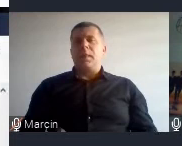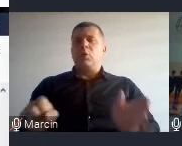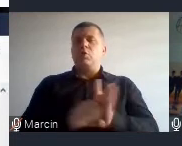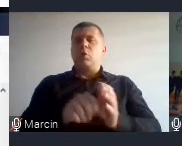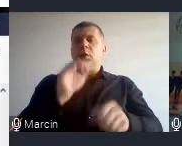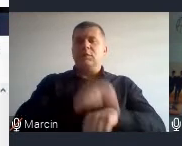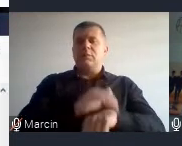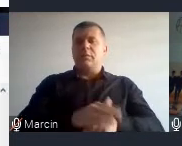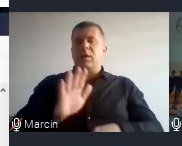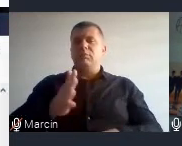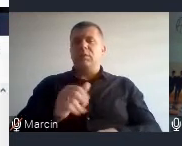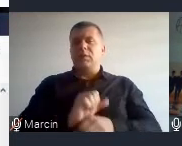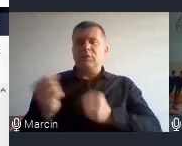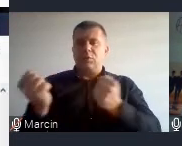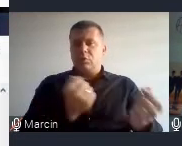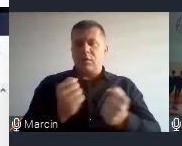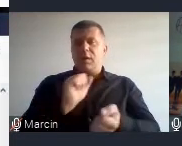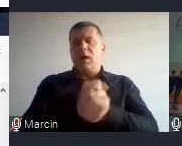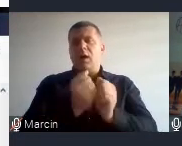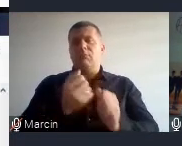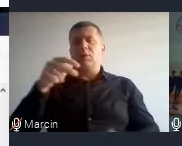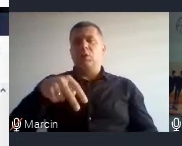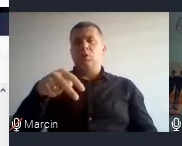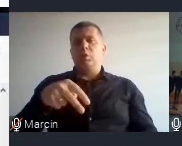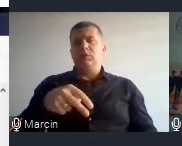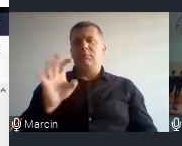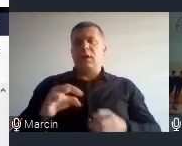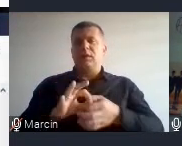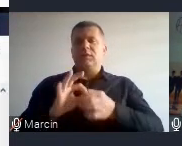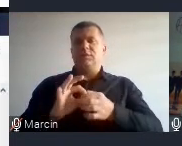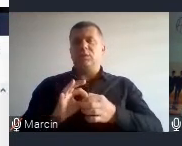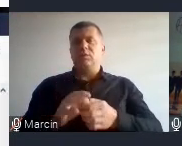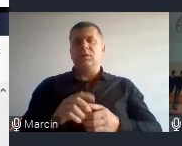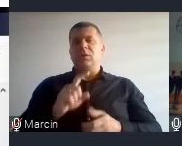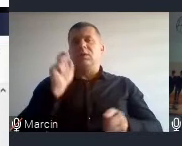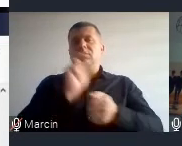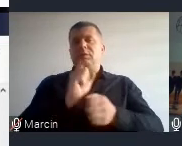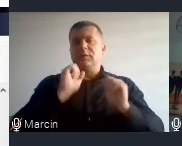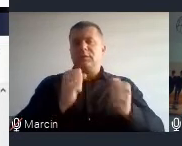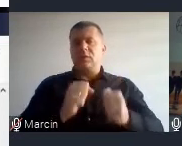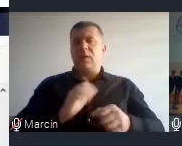których przedmiotem są towary czy usługi związane z przeciwdziałaniem pandemii,